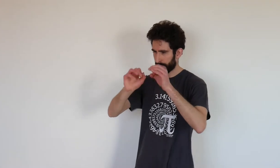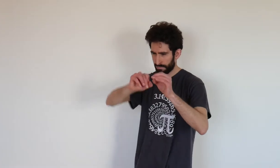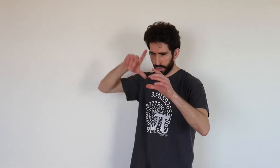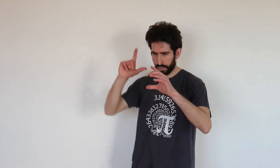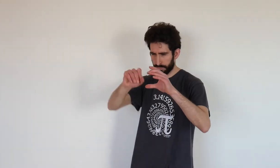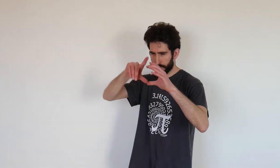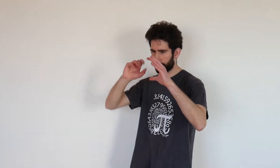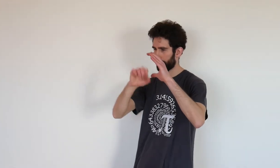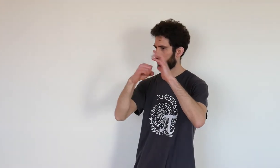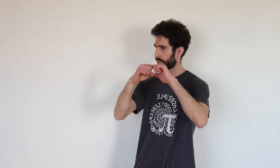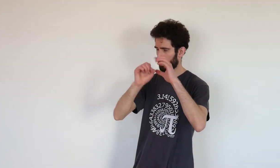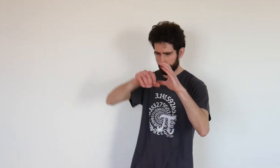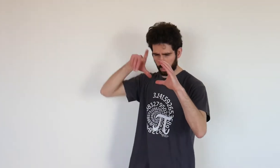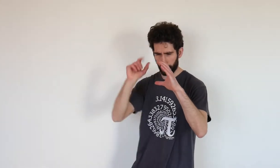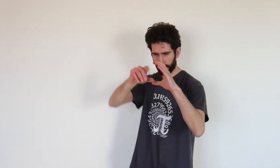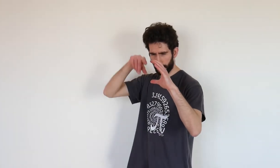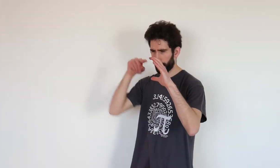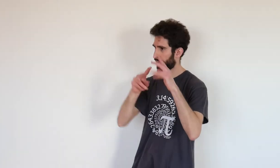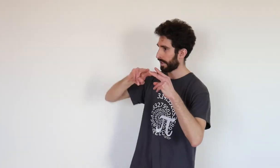nous voyons des cellules. En zoomant à nouveau, nous voyons le noyau cellulaire qui contient l'ADN.